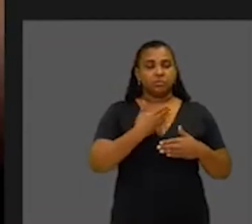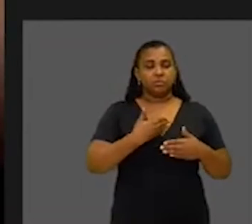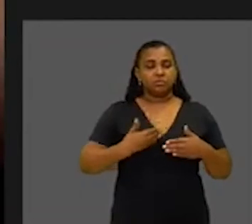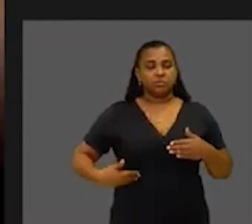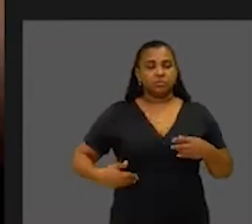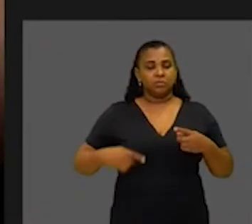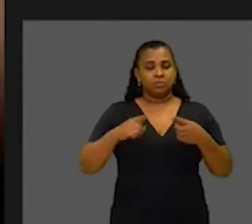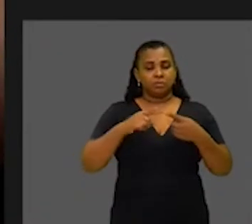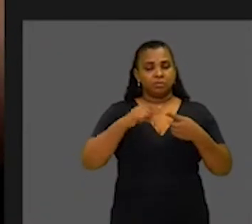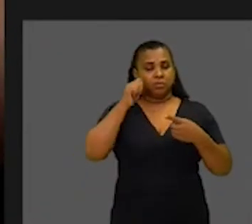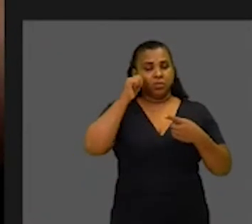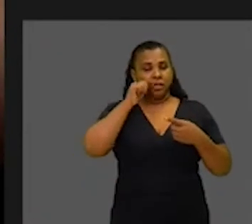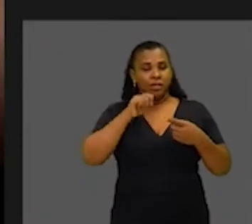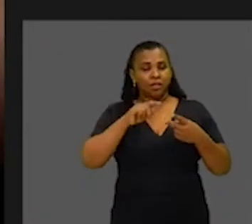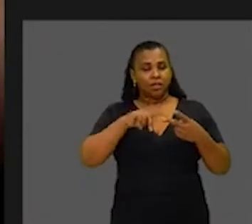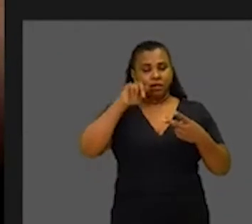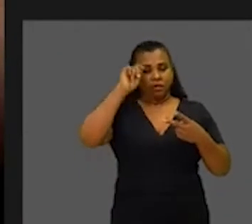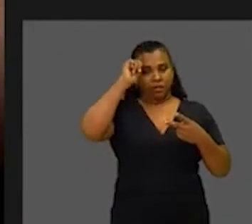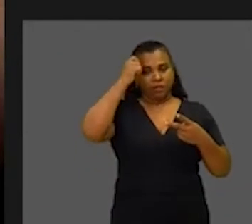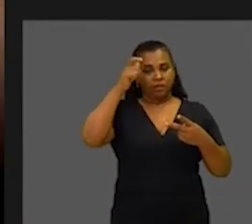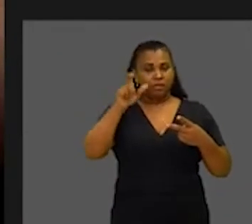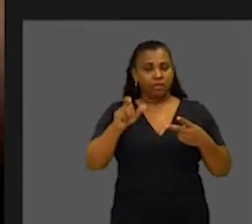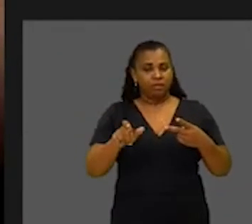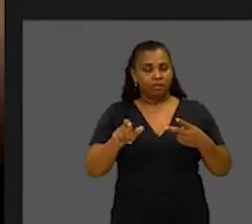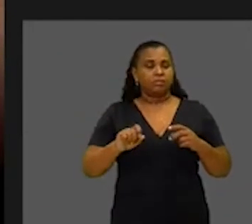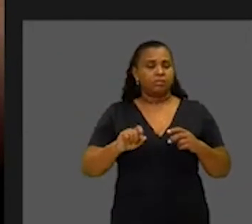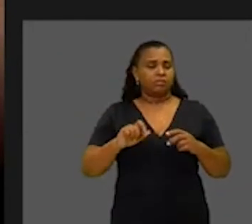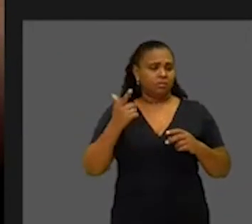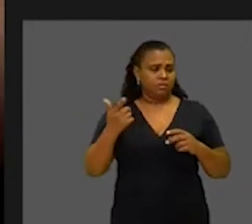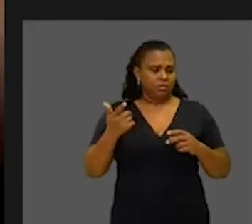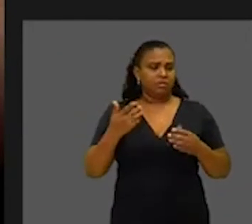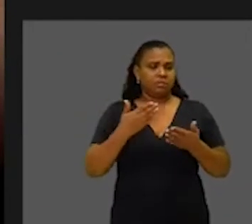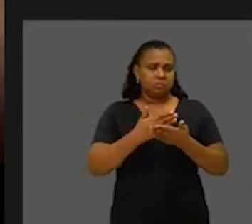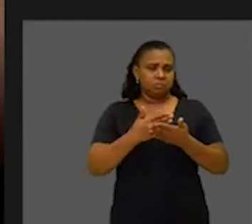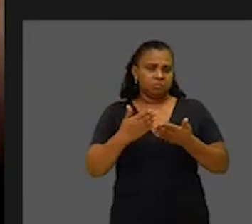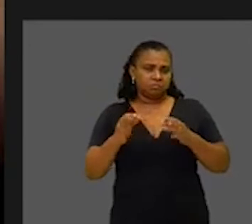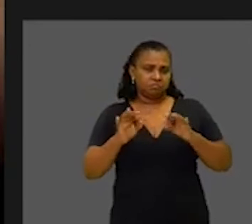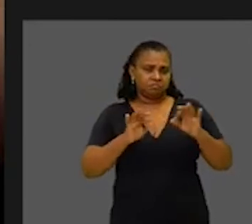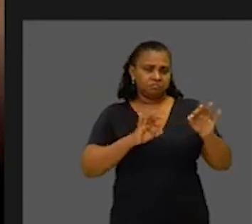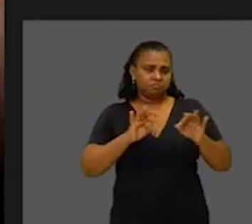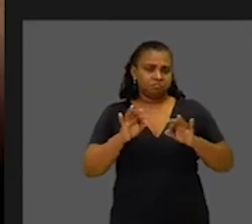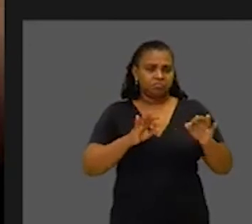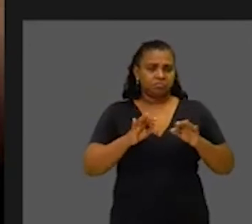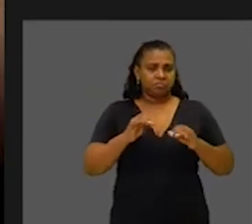claro que essas iniciativas foram fruto no líquido protege que envolveu o Tribunal Superior Eleitoral